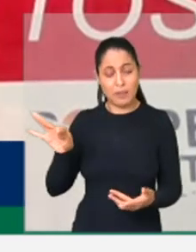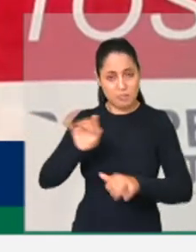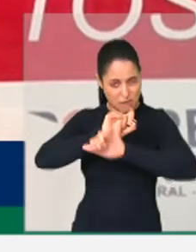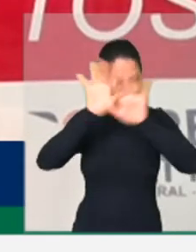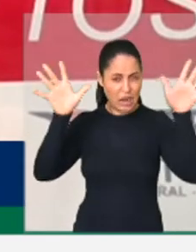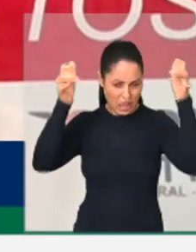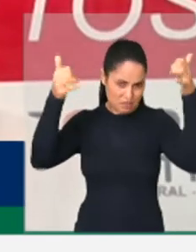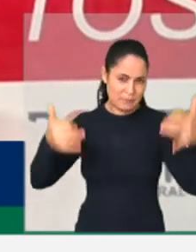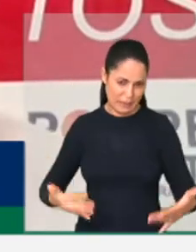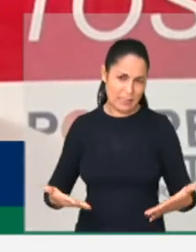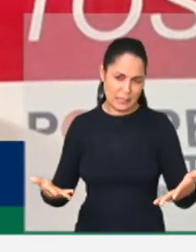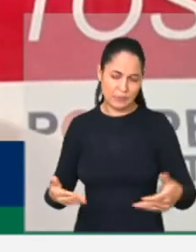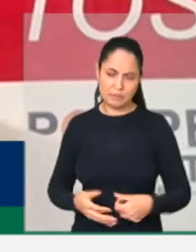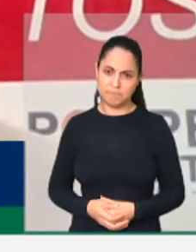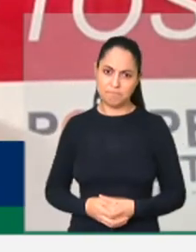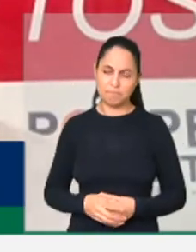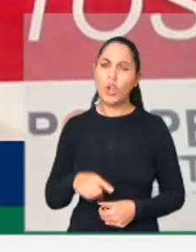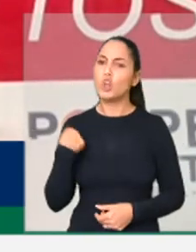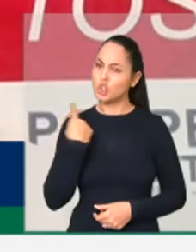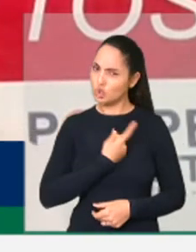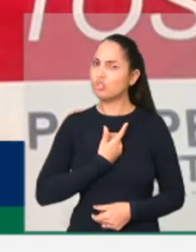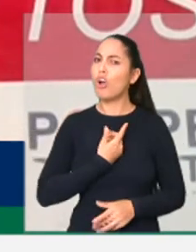ESTÁ FAZENDO A TESE DO QUANTO PIOR MELHOR, OU QUE É CONTRA TUDO, NÃO, MUITO PELO CONTRÁ